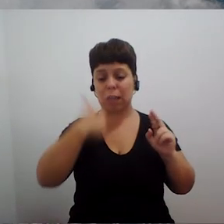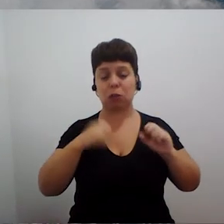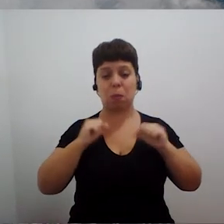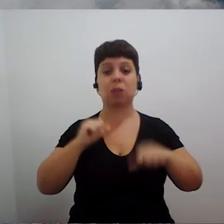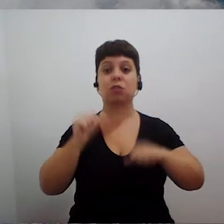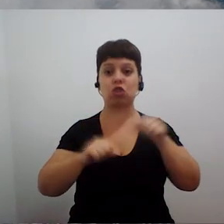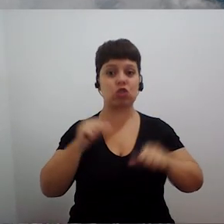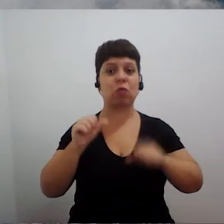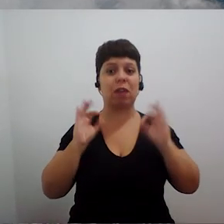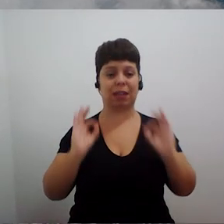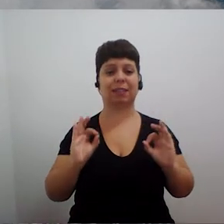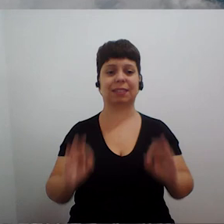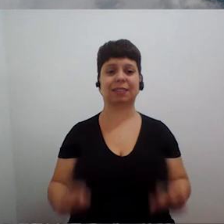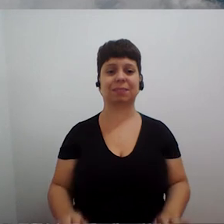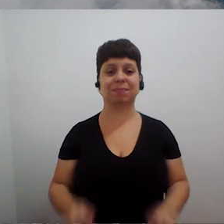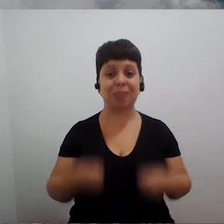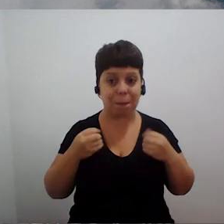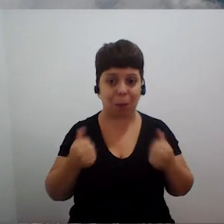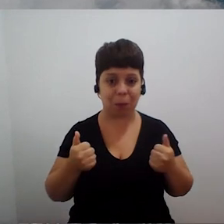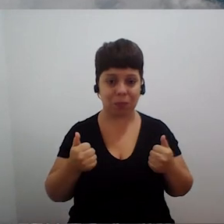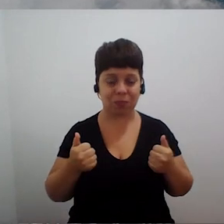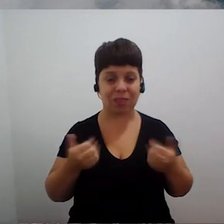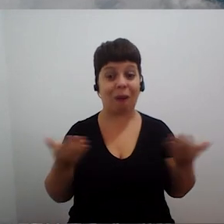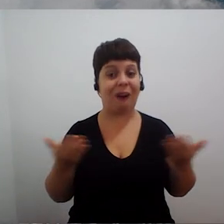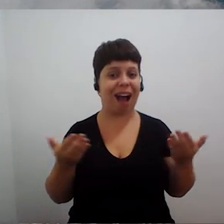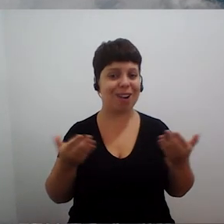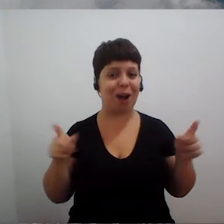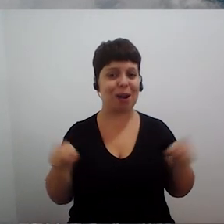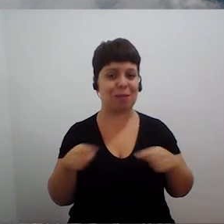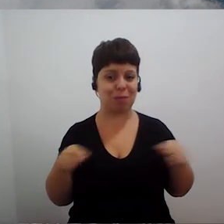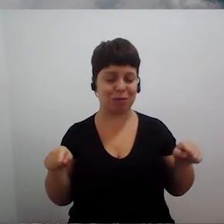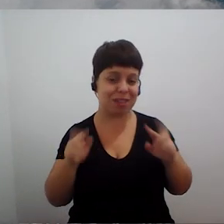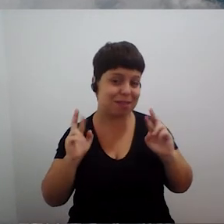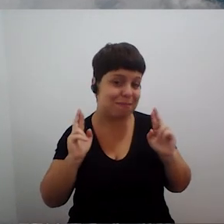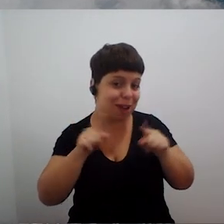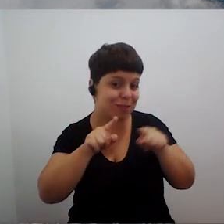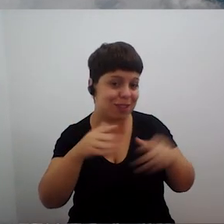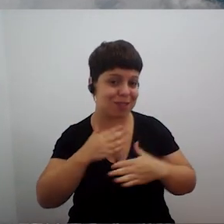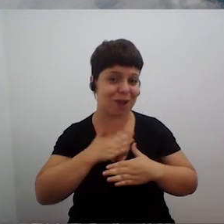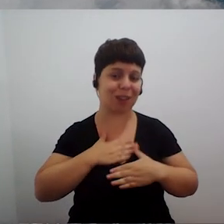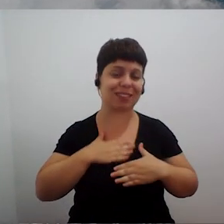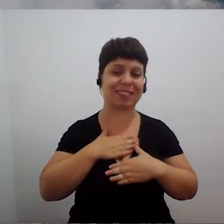a diferença nesse mundão, tá bom? fica com vocês aí a música espero que vocês gostem